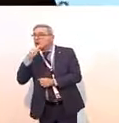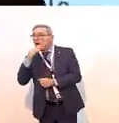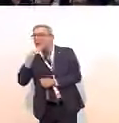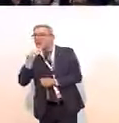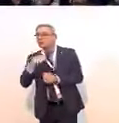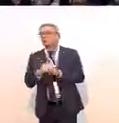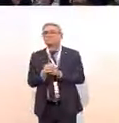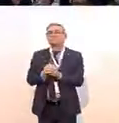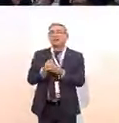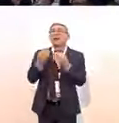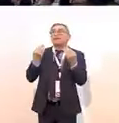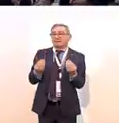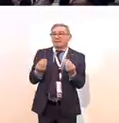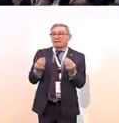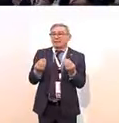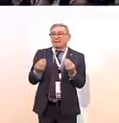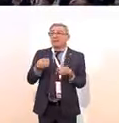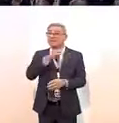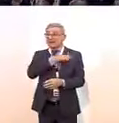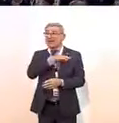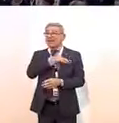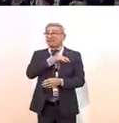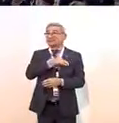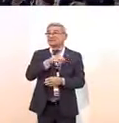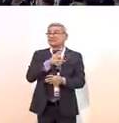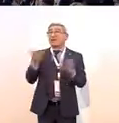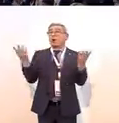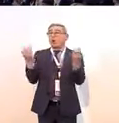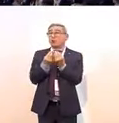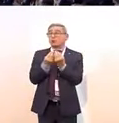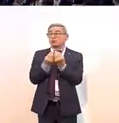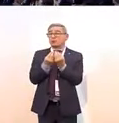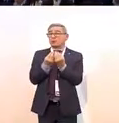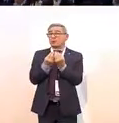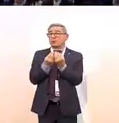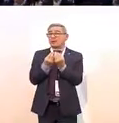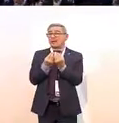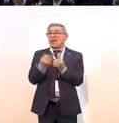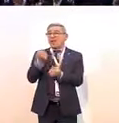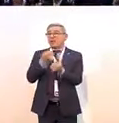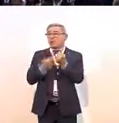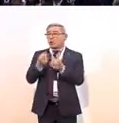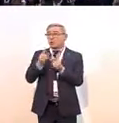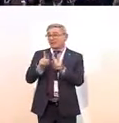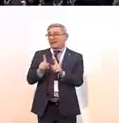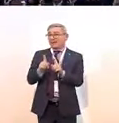Non perché fossero interessati all’unione economica del carbone e dell’acciaio, ma